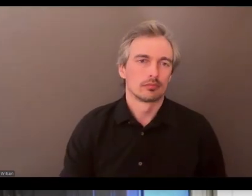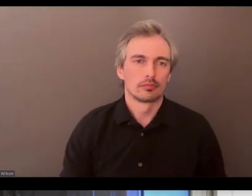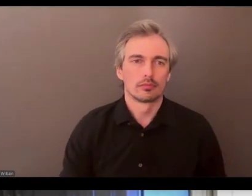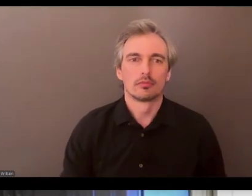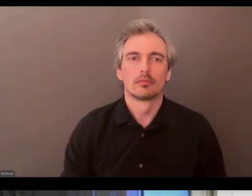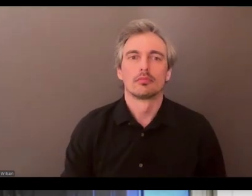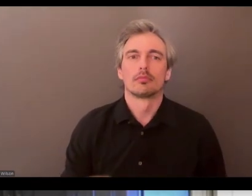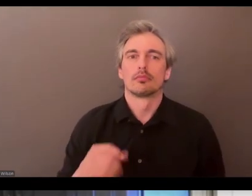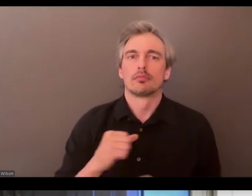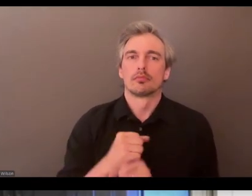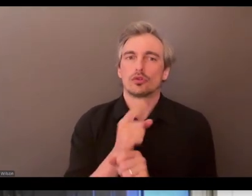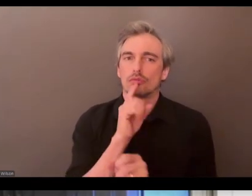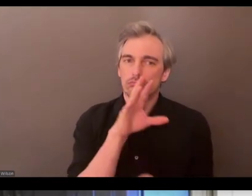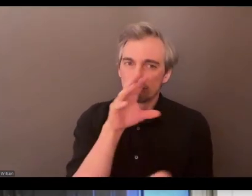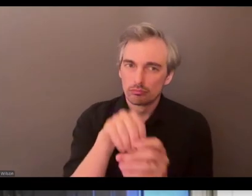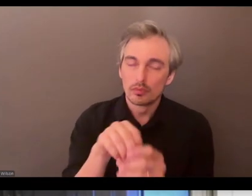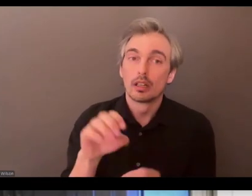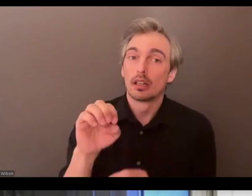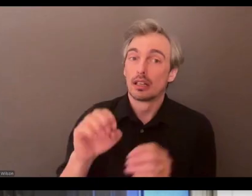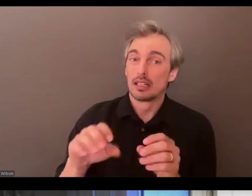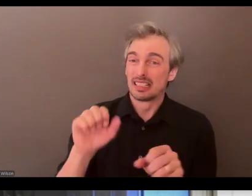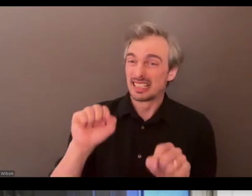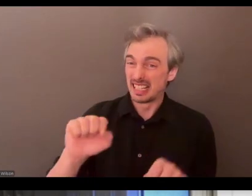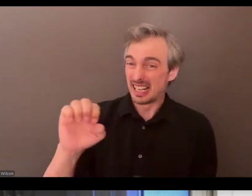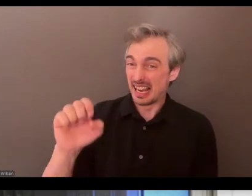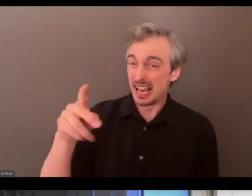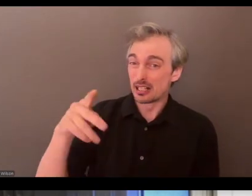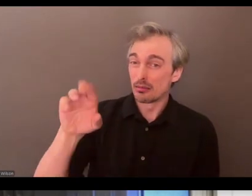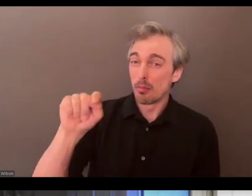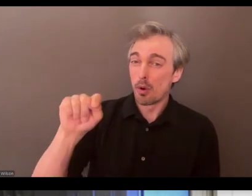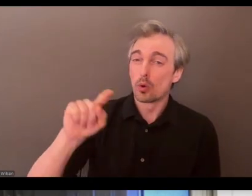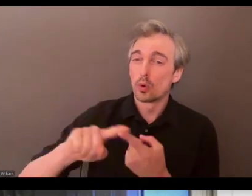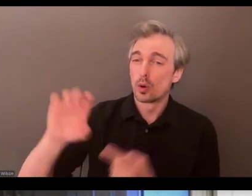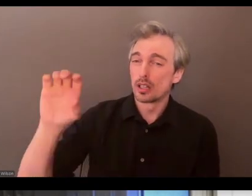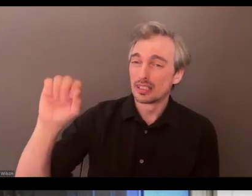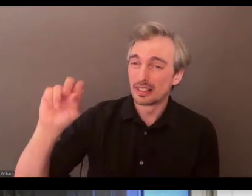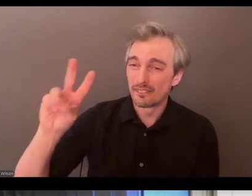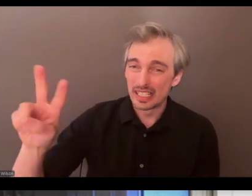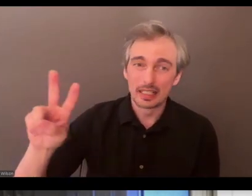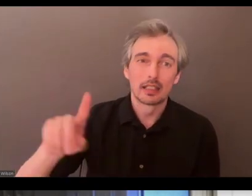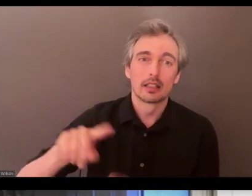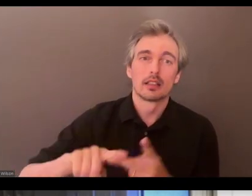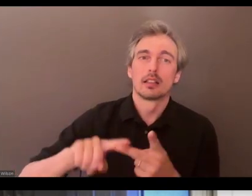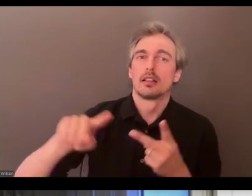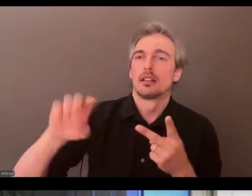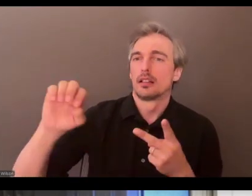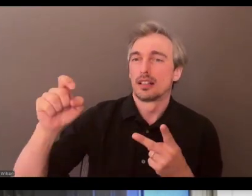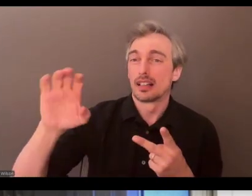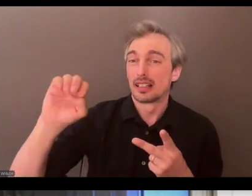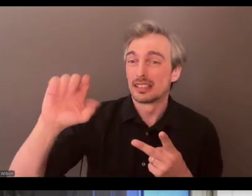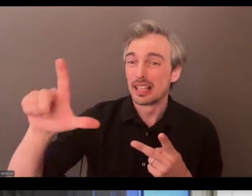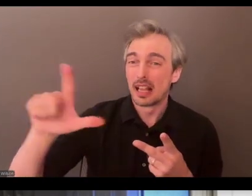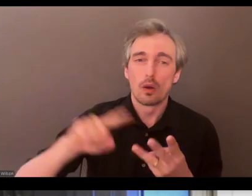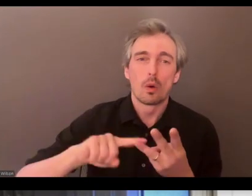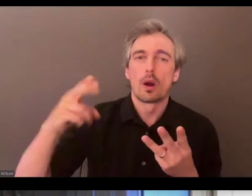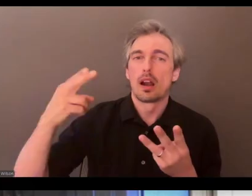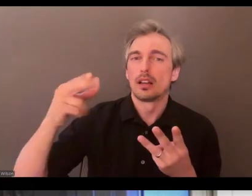CSV、Excel、HTMLなどのアクセシブルなエクスポ ート形式は、ユ ー ザ ーがデ ータをどのように消費するかをコントロ ールできるようにします。